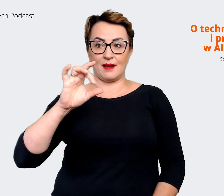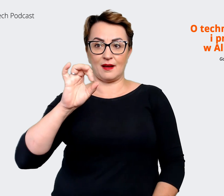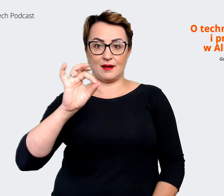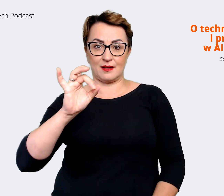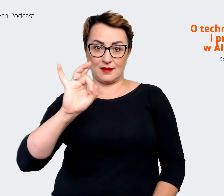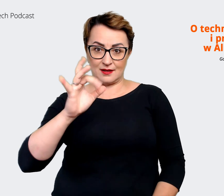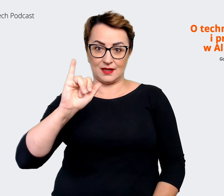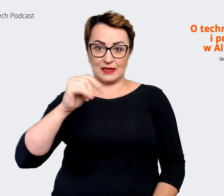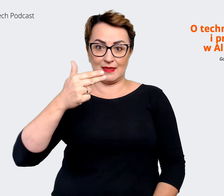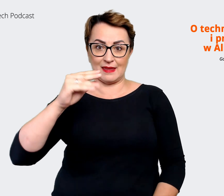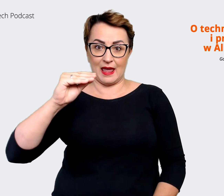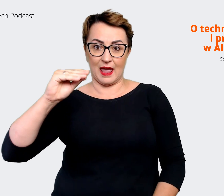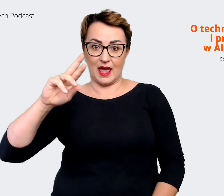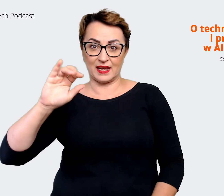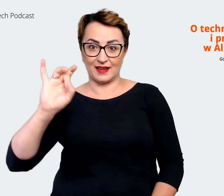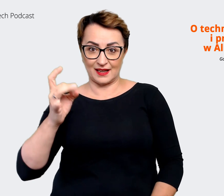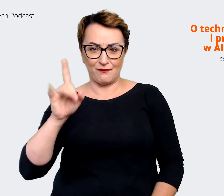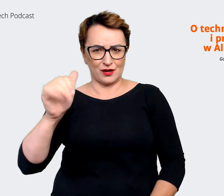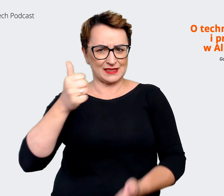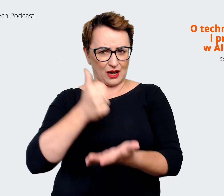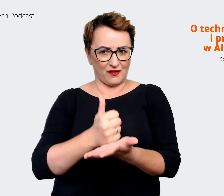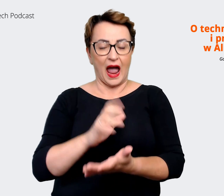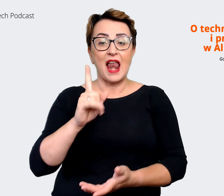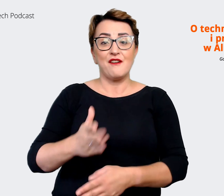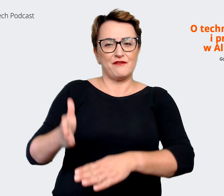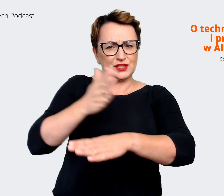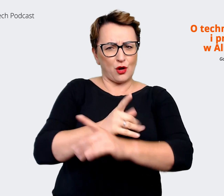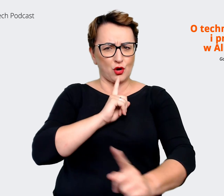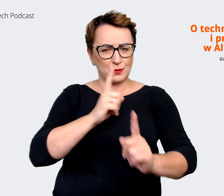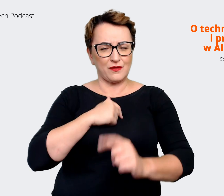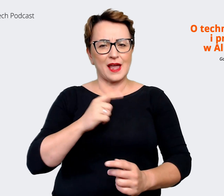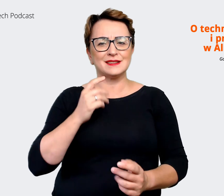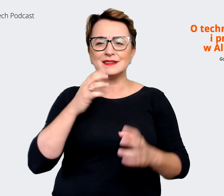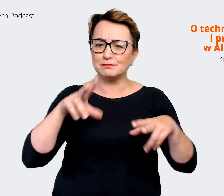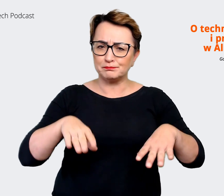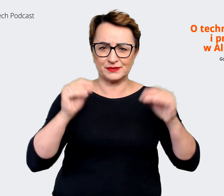parę słów o Was. Zawsze tak rozmawiam i tak zaczynam każde nasze spotkanie. Mariusz jak